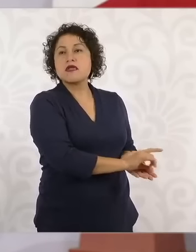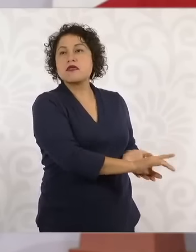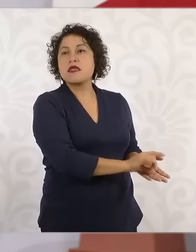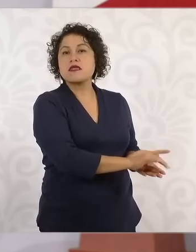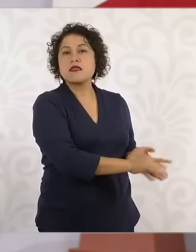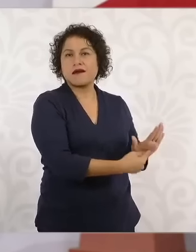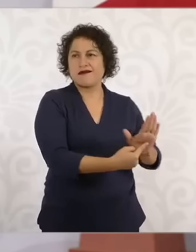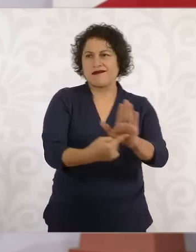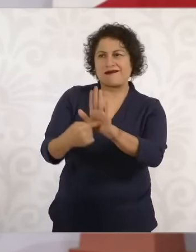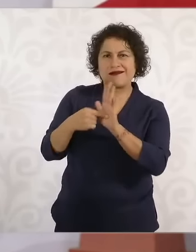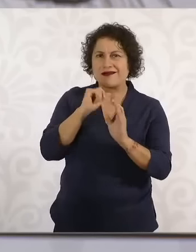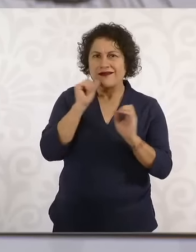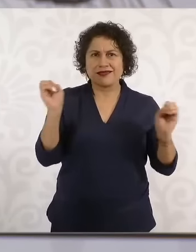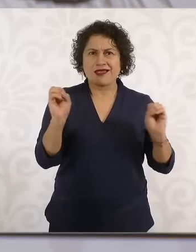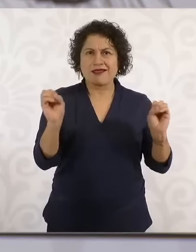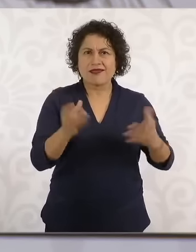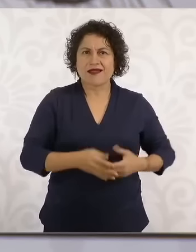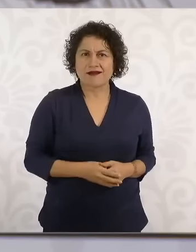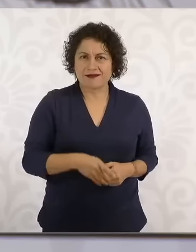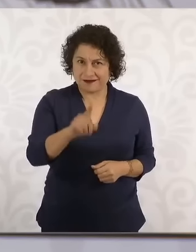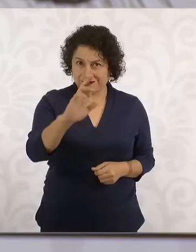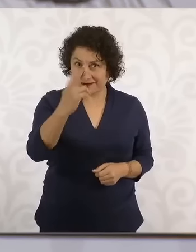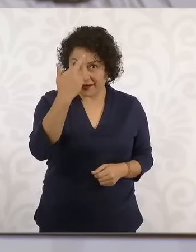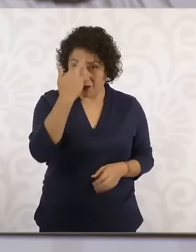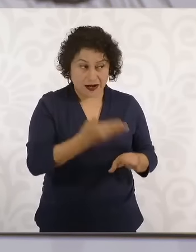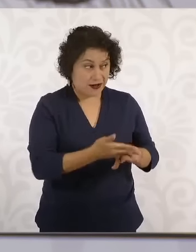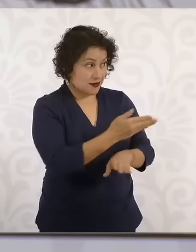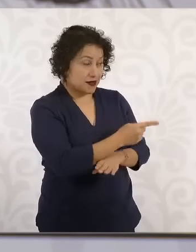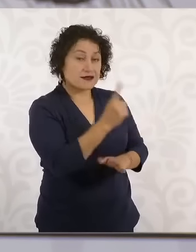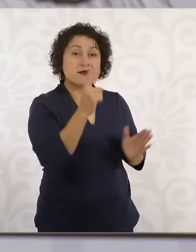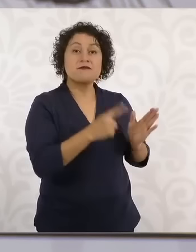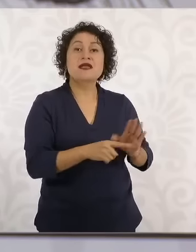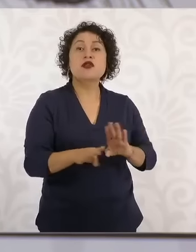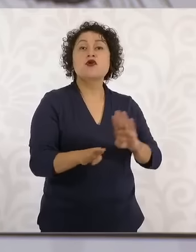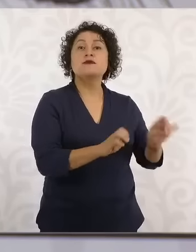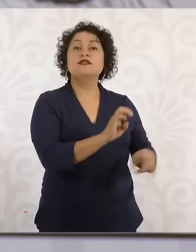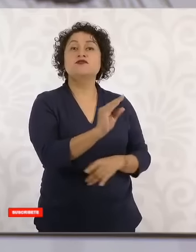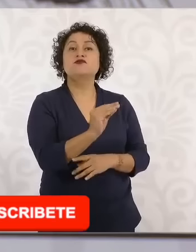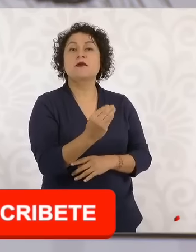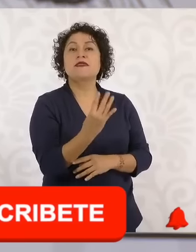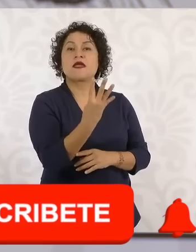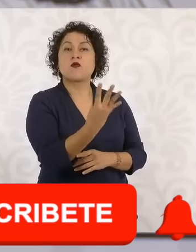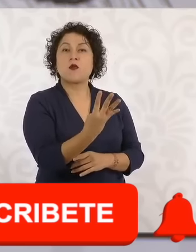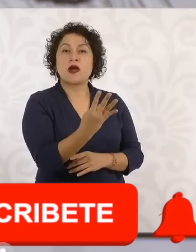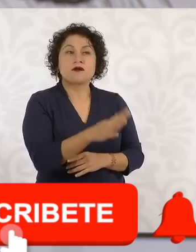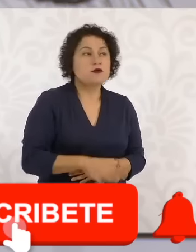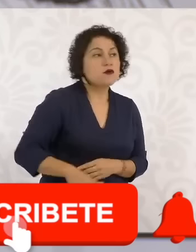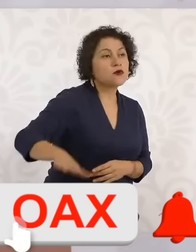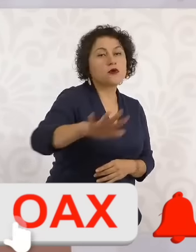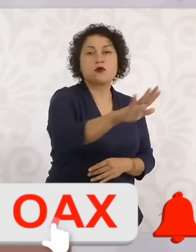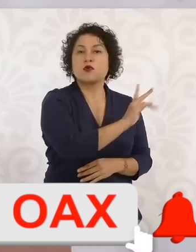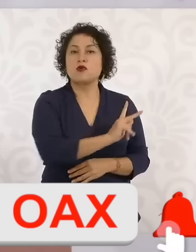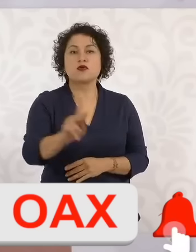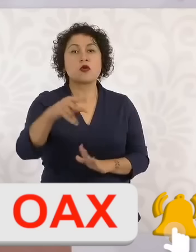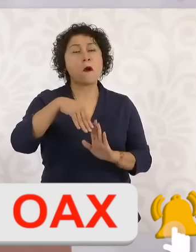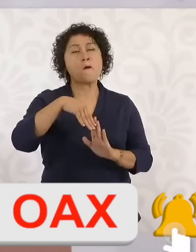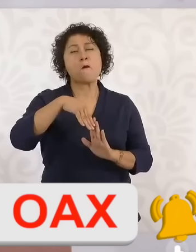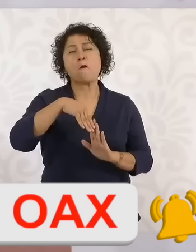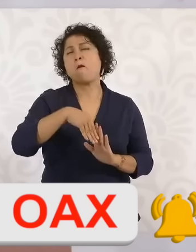de la crisis del 94 y se rescató a los de arriba. Nunca se rescató a los deudores, a los de abajo,